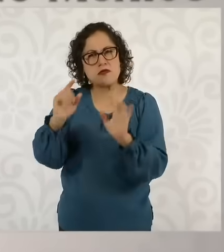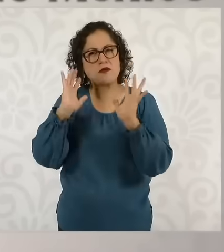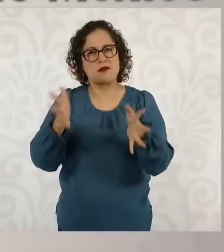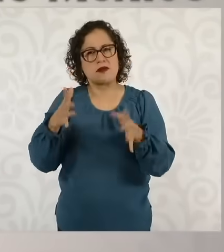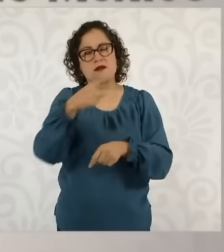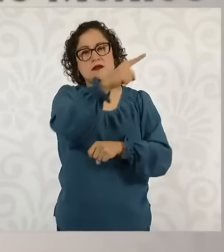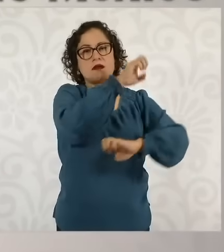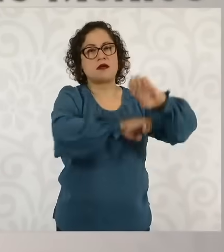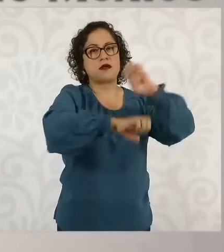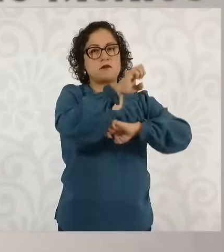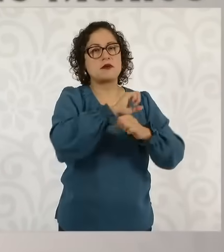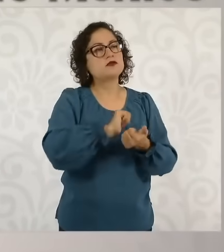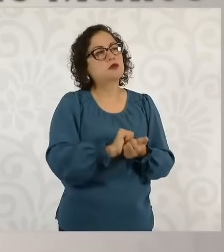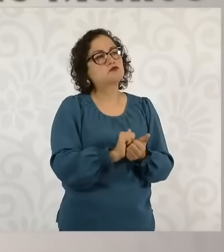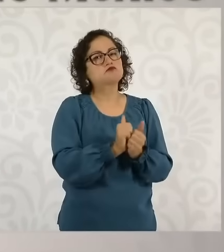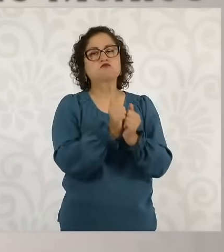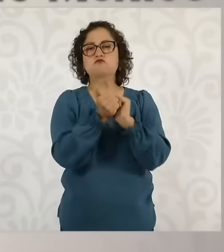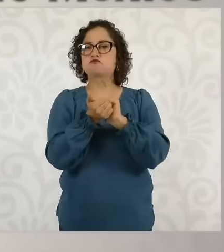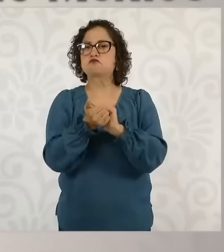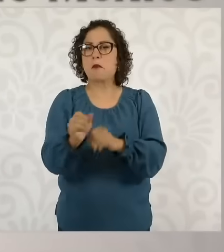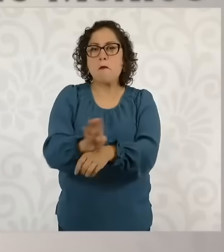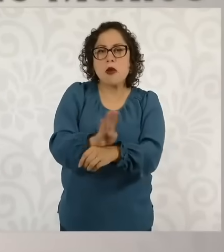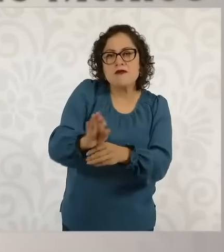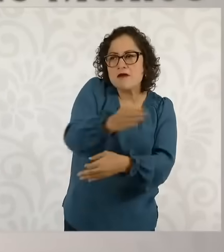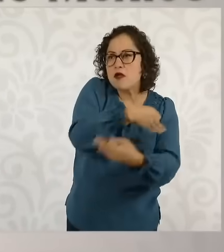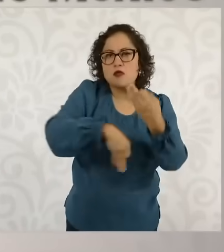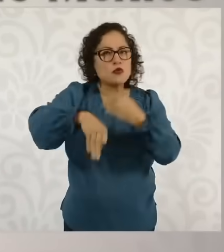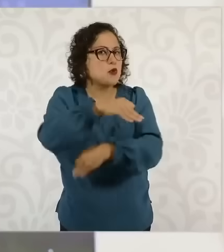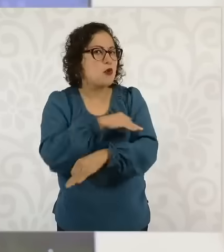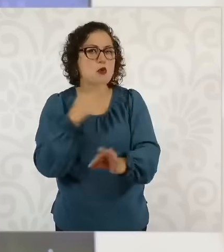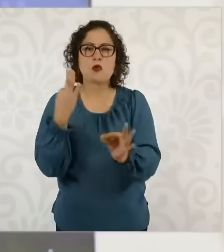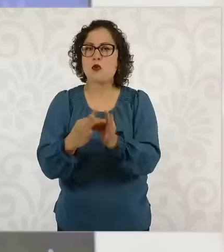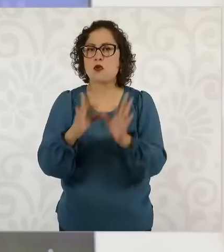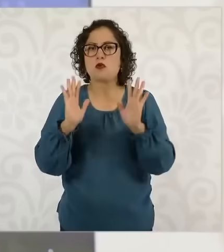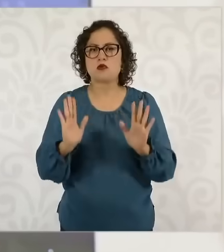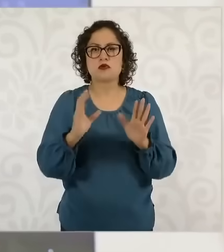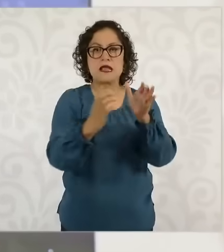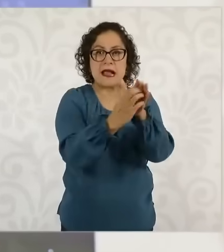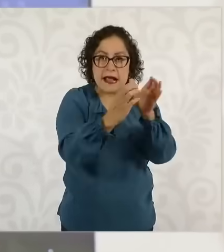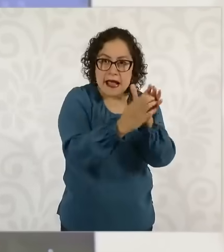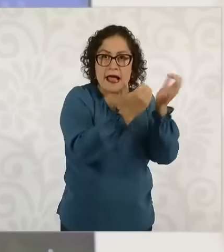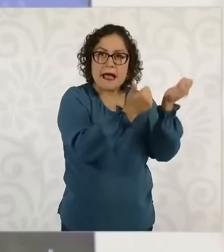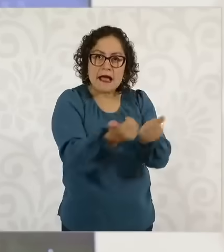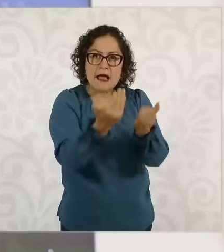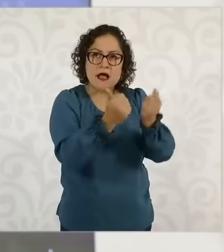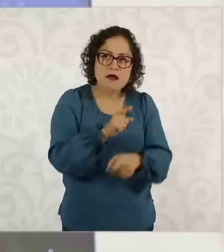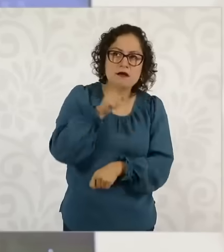circunstancia que es benéfica para todos el que la carga se haya ido, la carga dedicada al aeropuerto